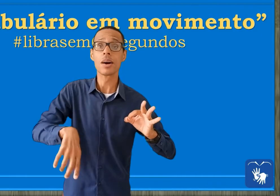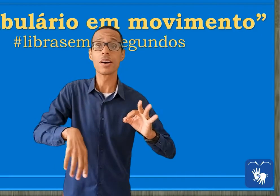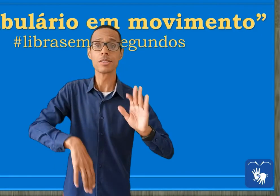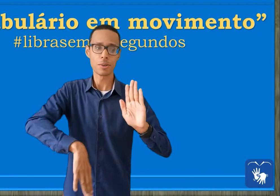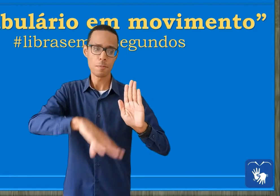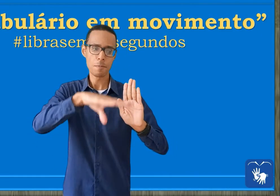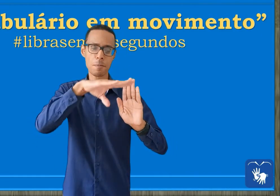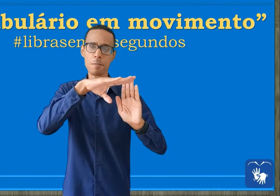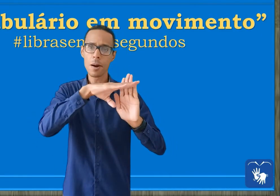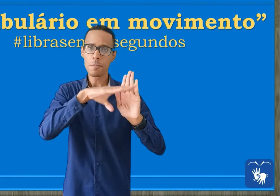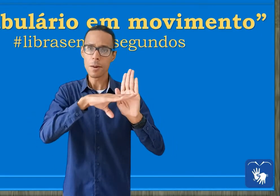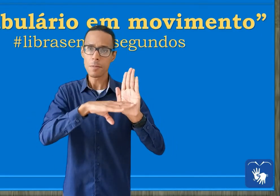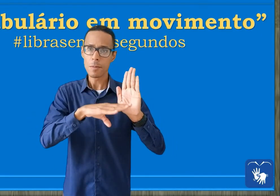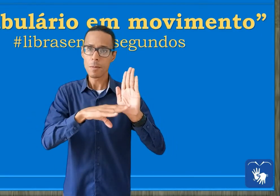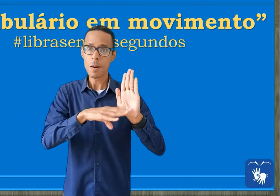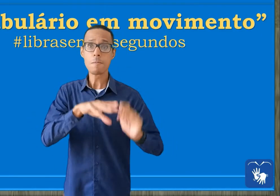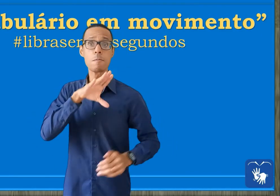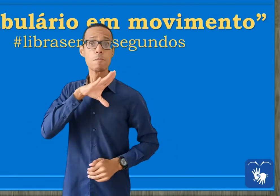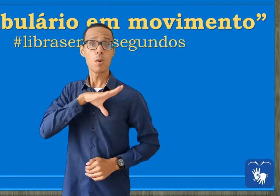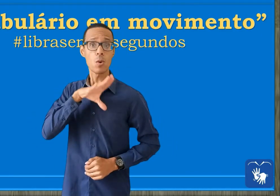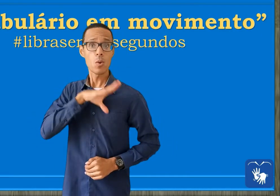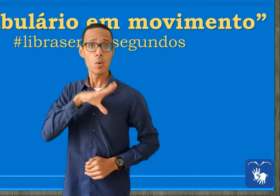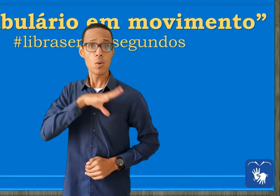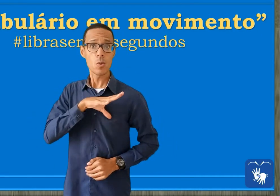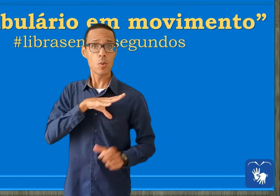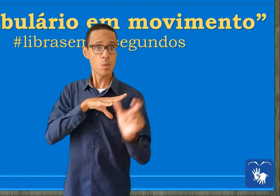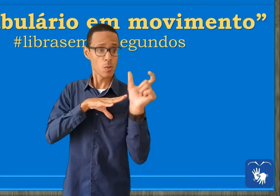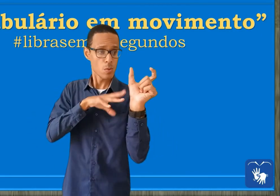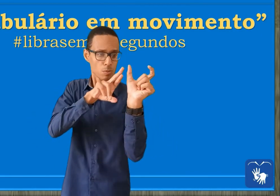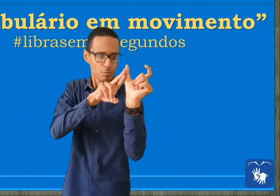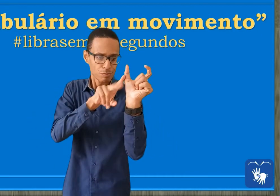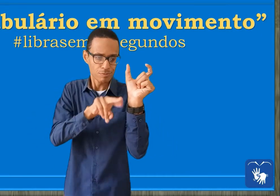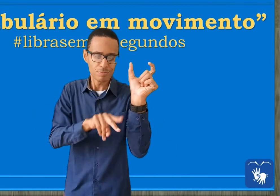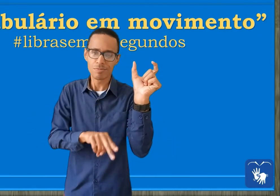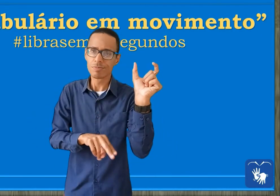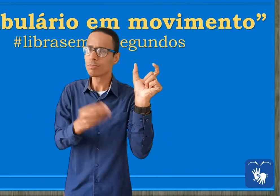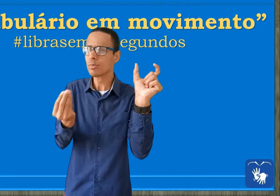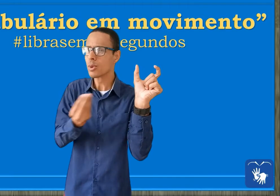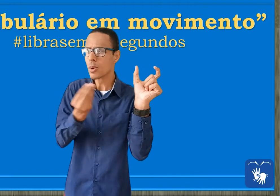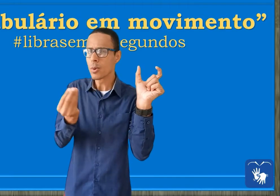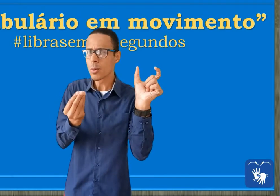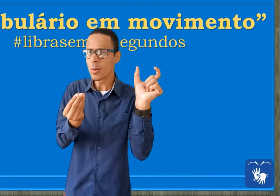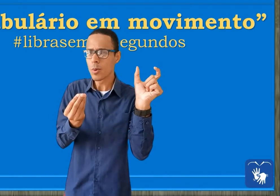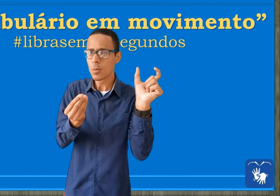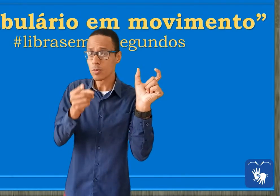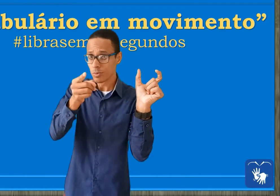Você também poderá ver as palavras que contextualizam cada sinal e a sua polissemia na Língua portuguesa. Com que objetivo?